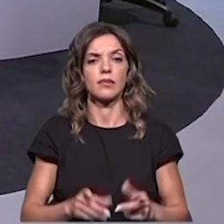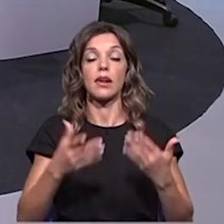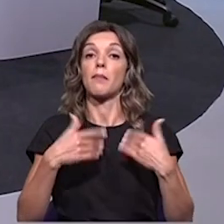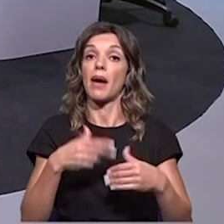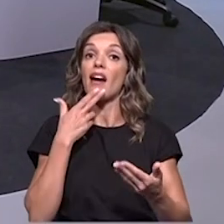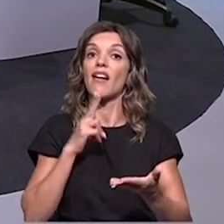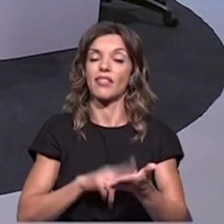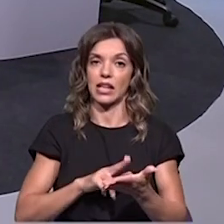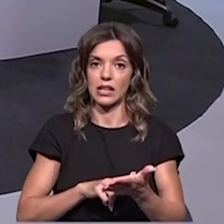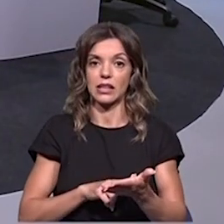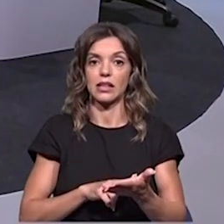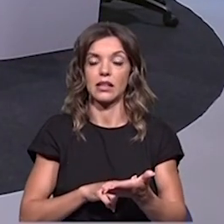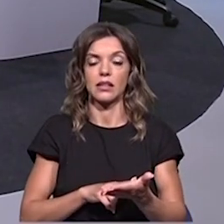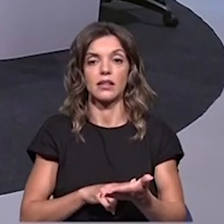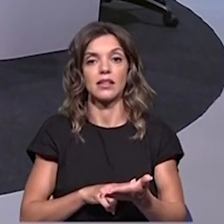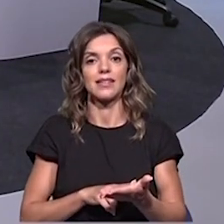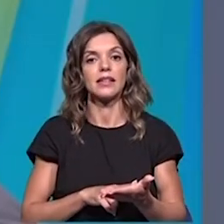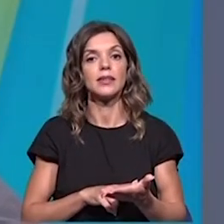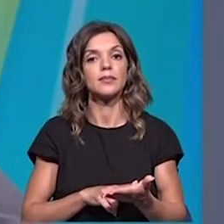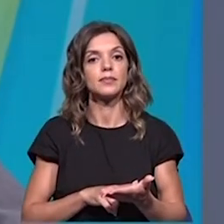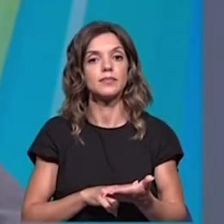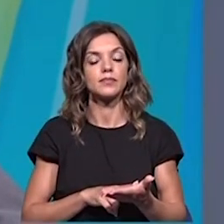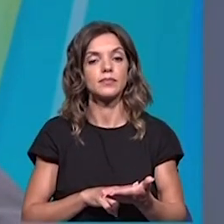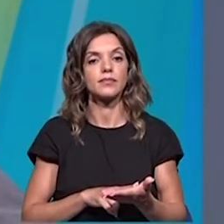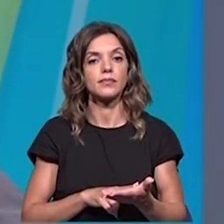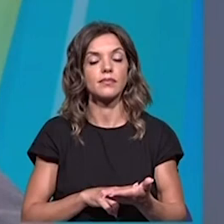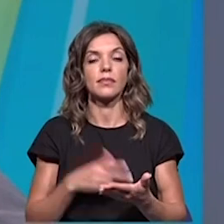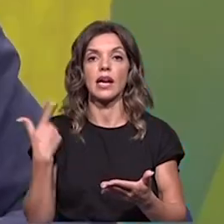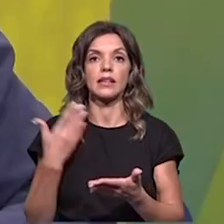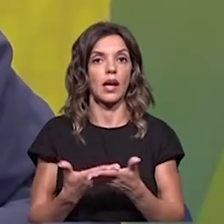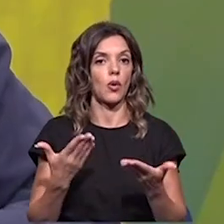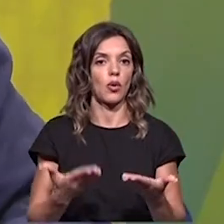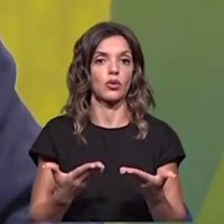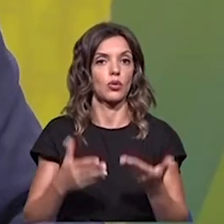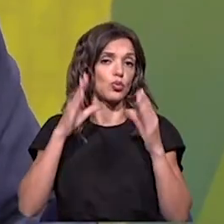Existem investigações sobre isso, e até agora não se soube mais nada do que aconteceu.